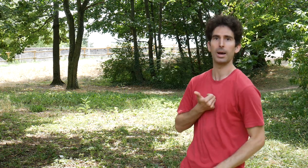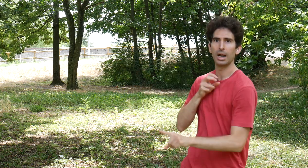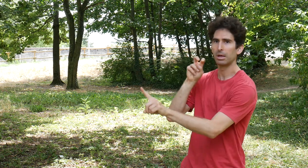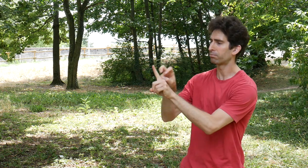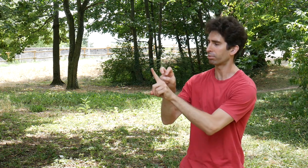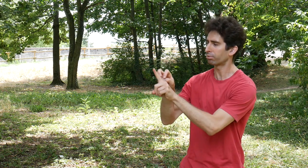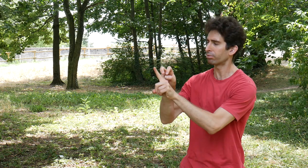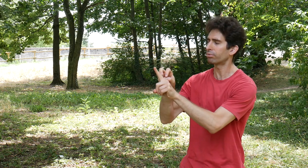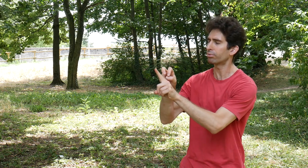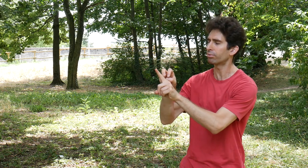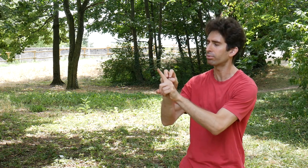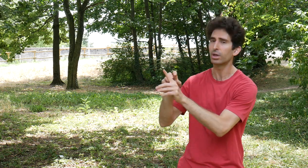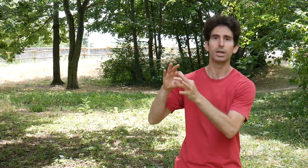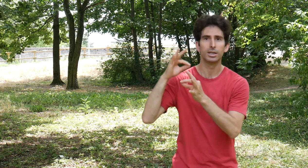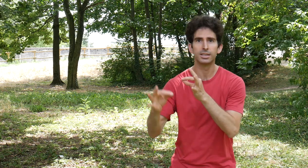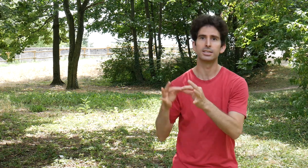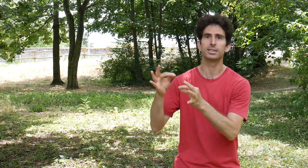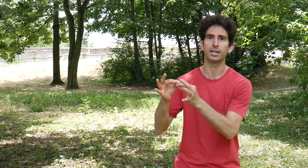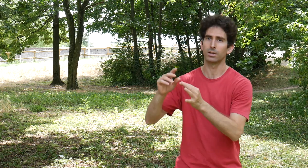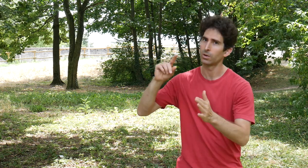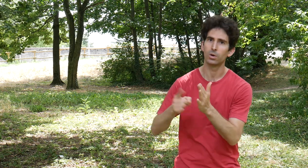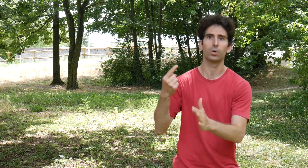la reproduction a lieu et le cycle recommence.